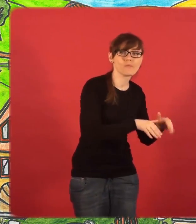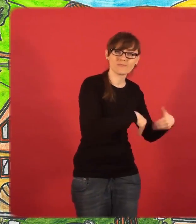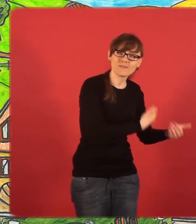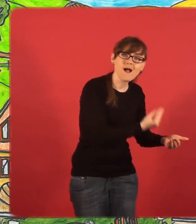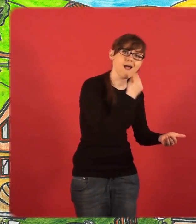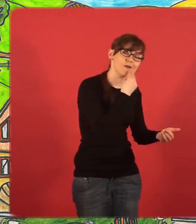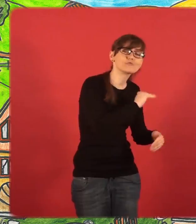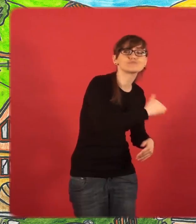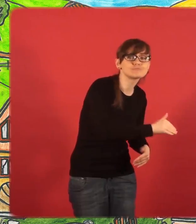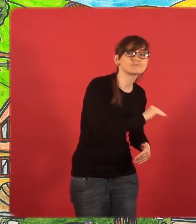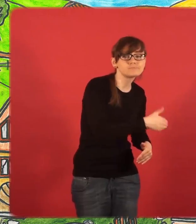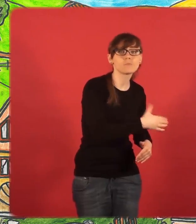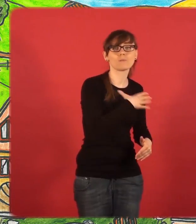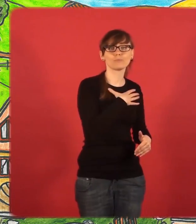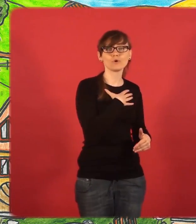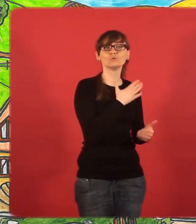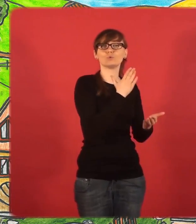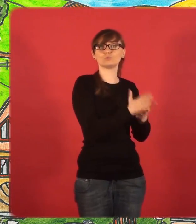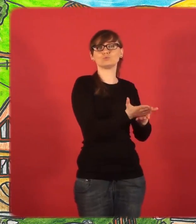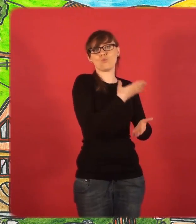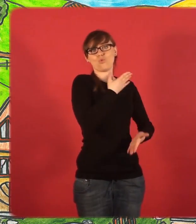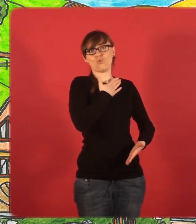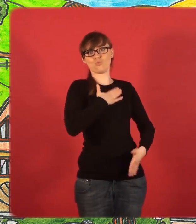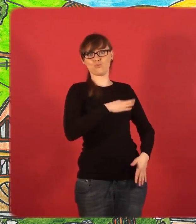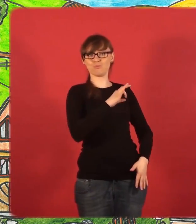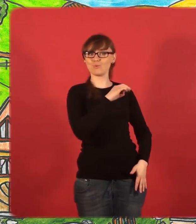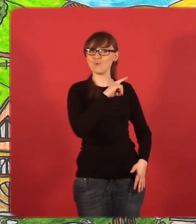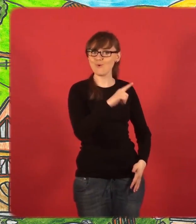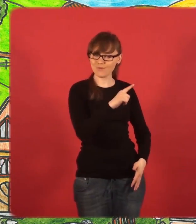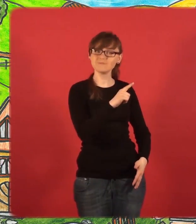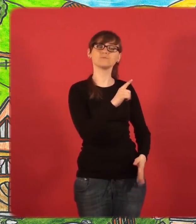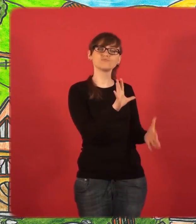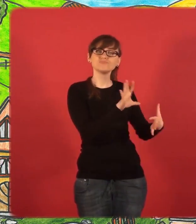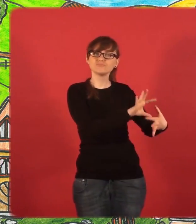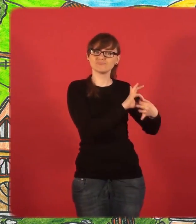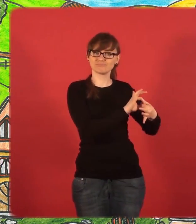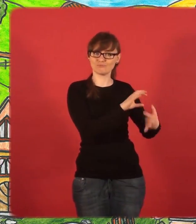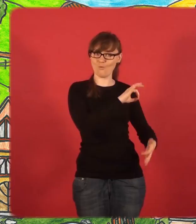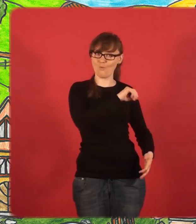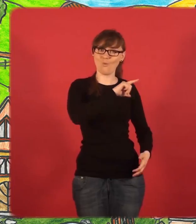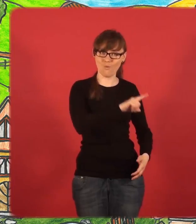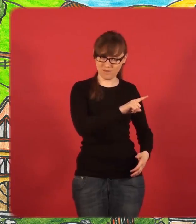Olle troskliwie się opiekował psem. I pies polubił Olle.